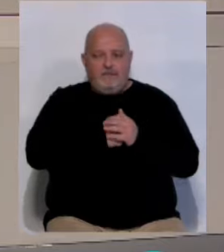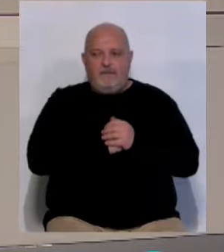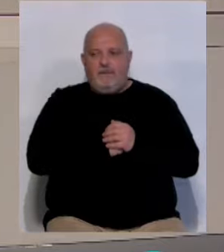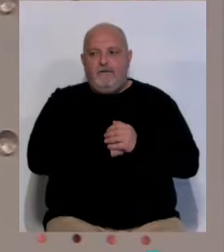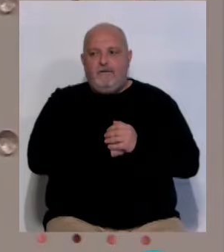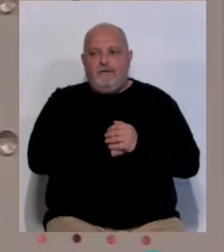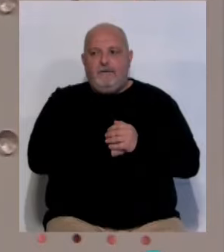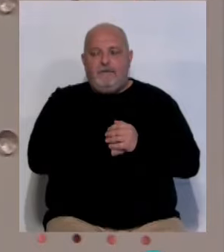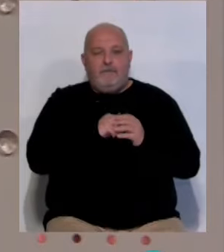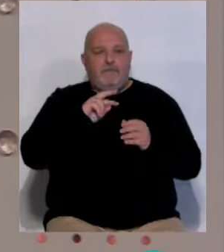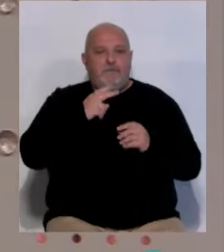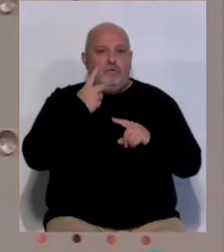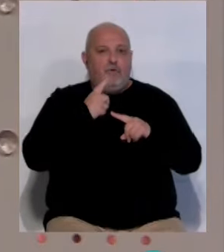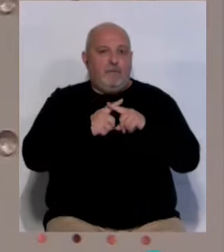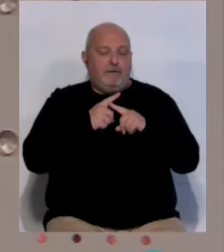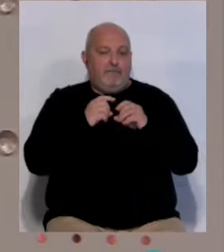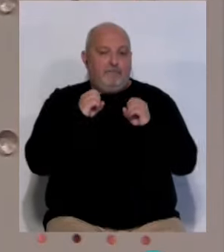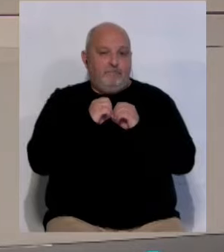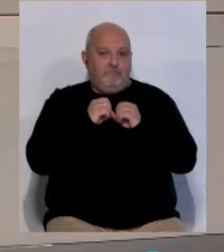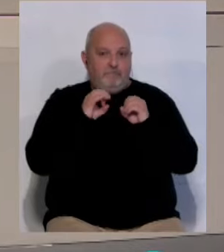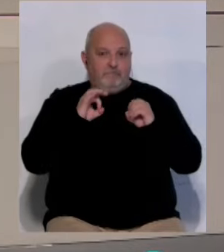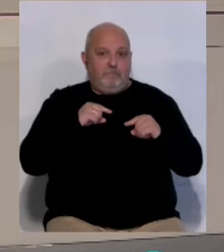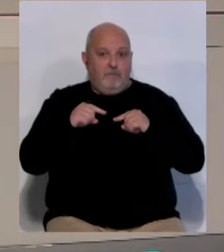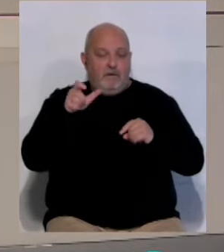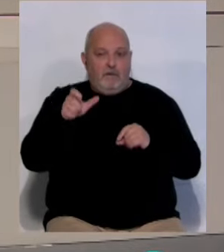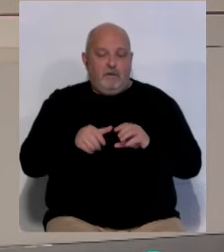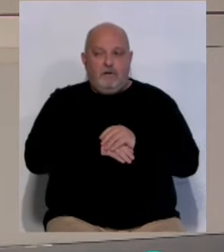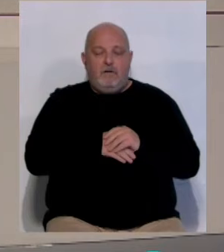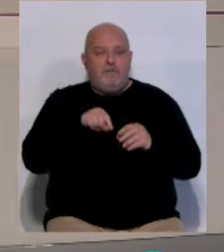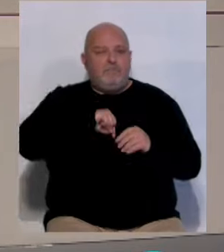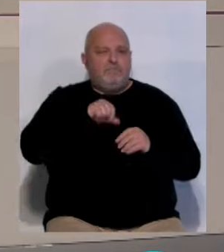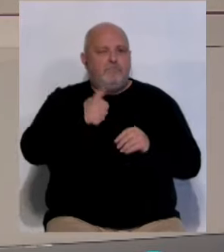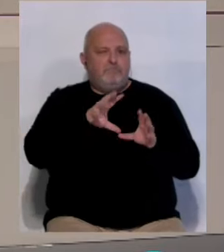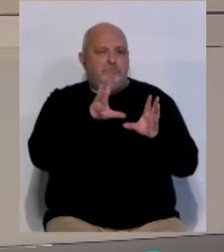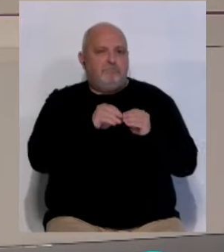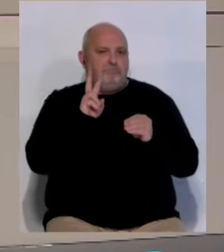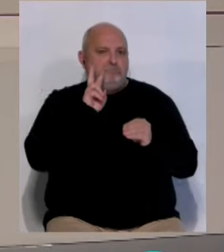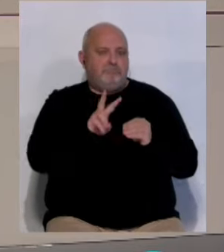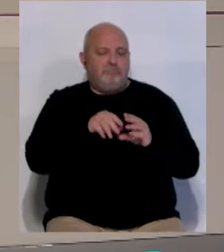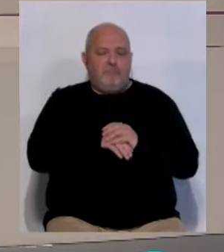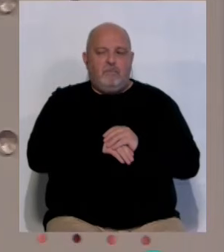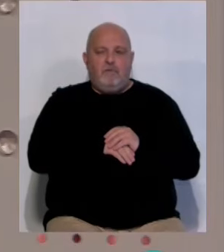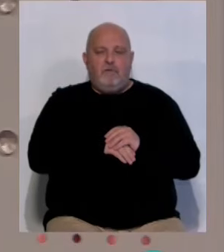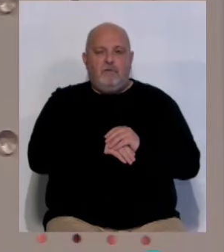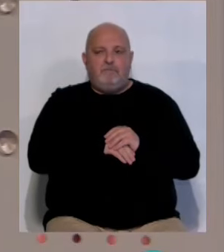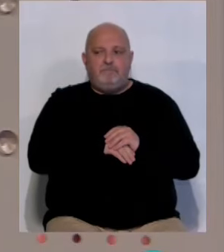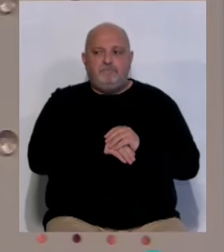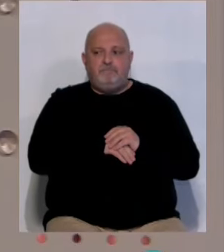tardes segundo empate consecutivo de Mauricio pelegrino Cómo valoramos esta esta situación bueno